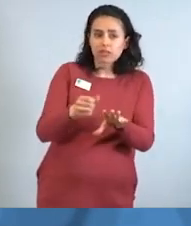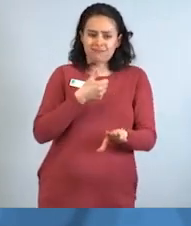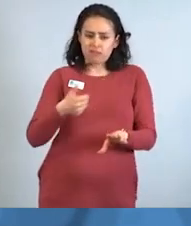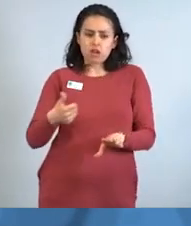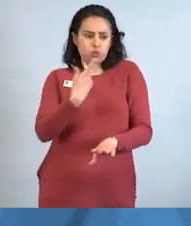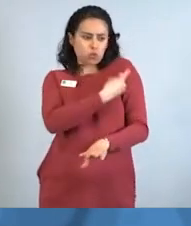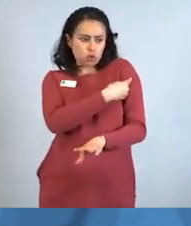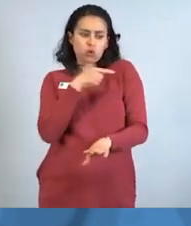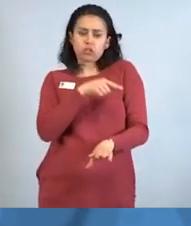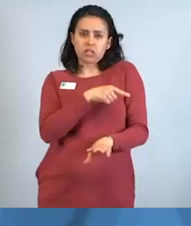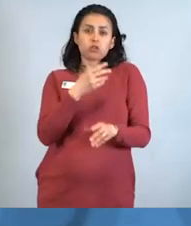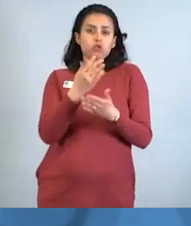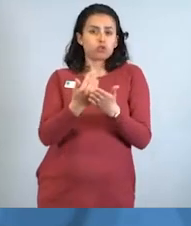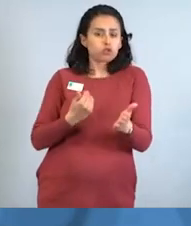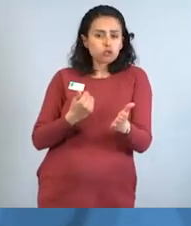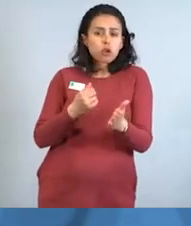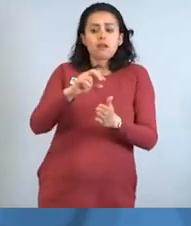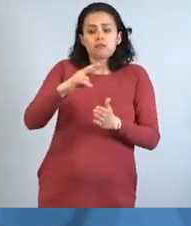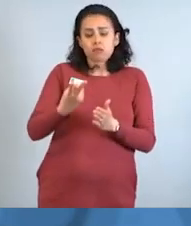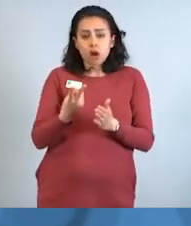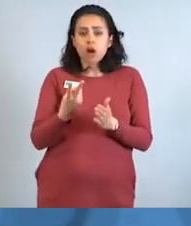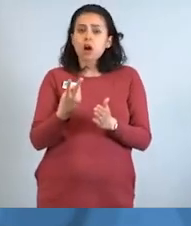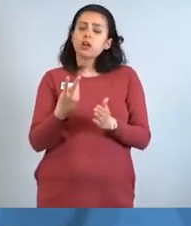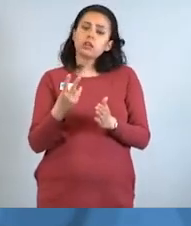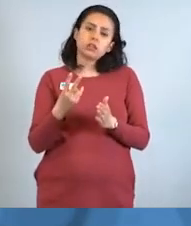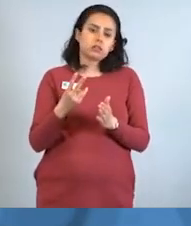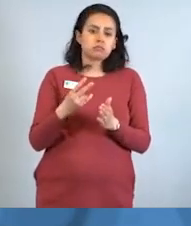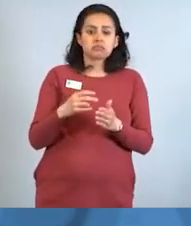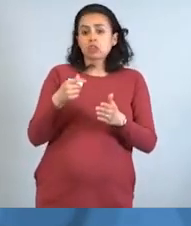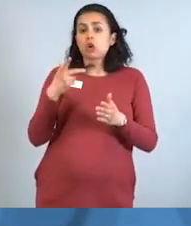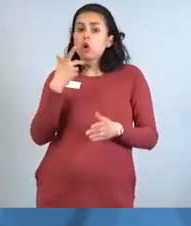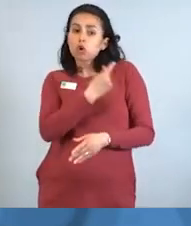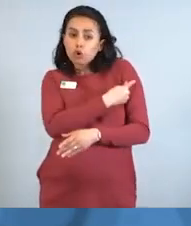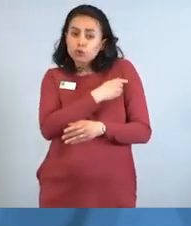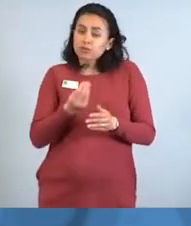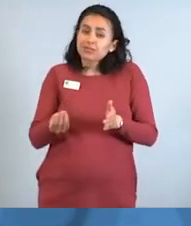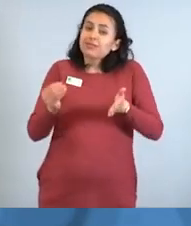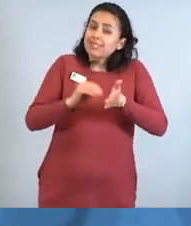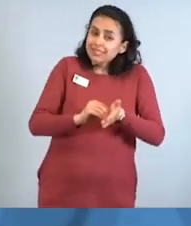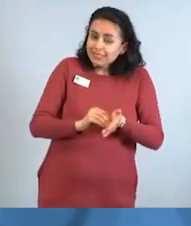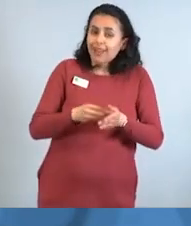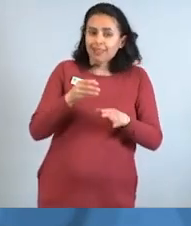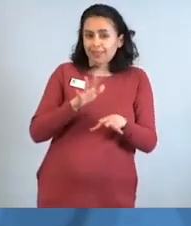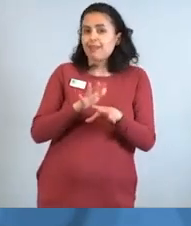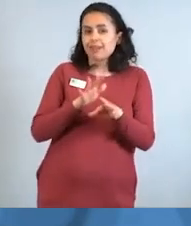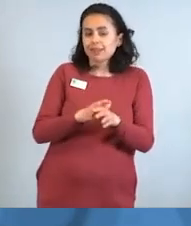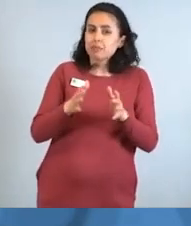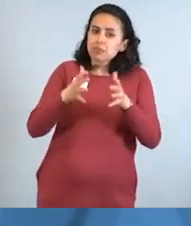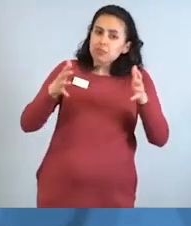vai onko rokotteella myötävaikutus. Siksi WHO vielä miettii tuota nimeä, mutta eurooppalaiset ovat ehdottaneet tällaista.